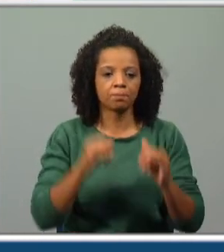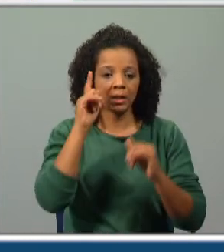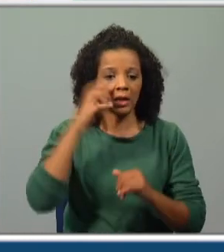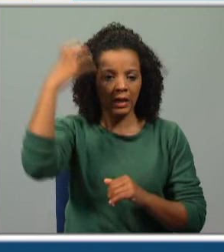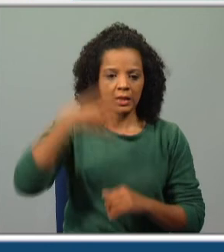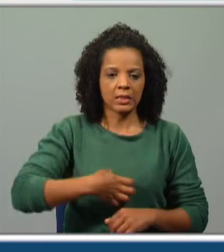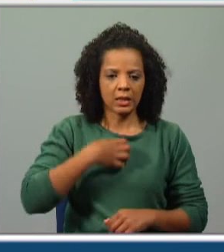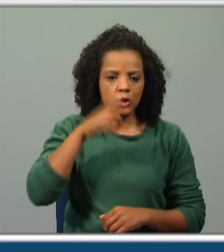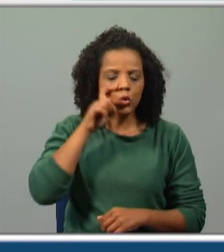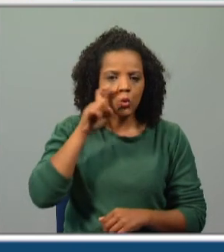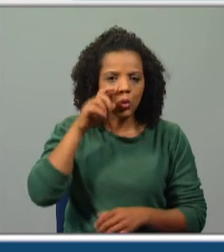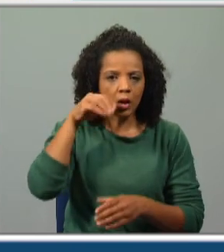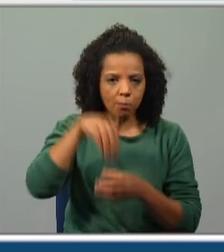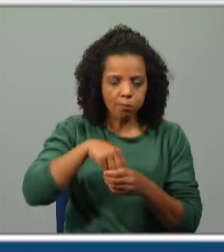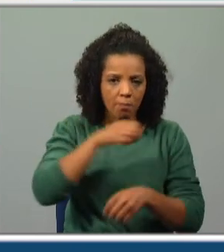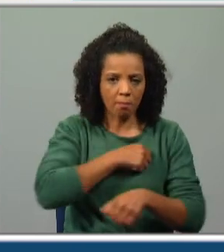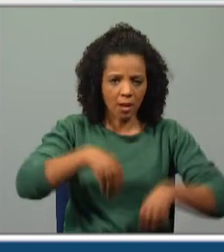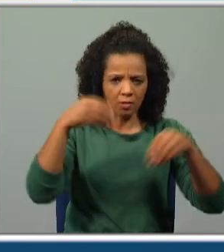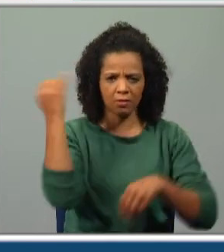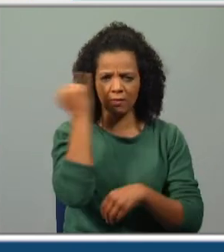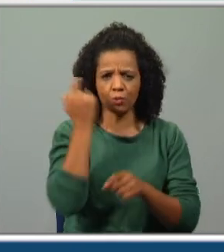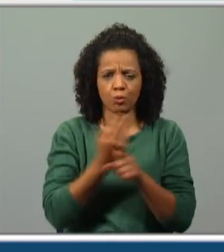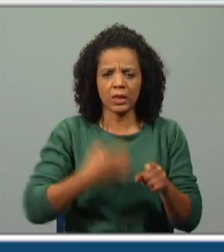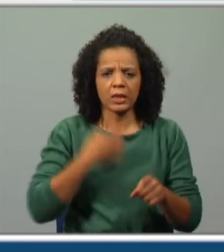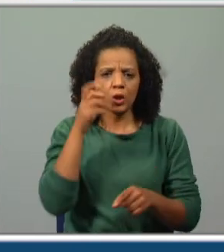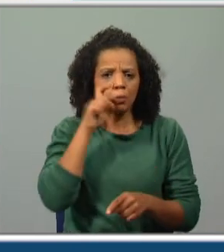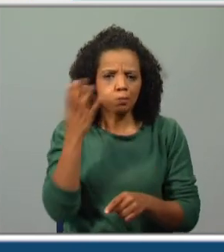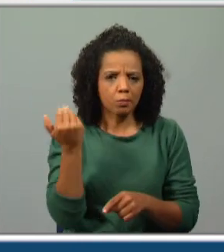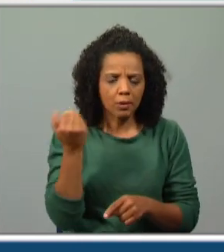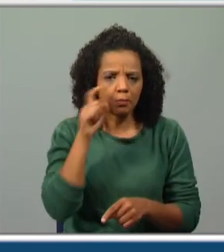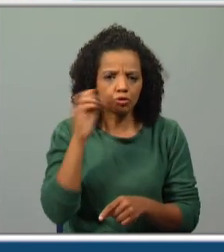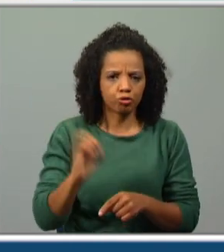sentia segura no seu palácio é falso porque ela sentia segura desprotegida 在你的宮殿裡感到安全是假的因為她覺得沒有保護的安全